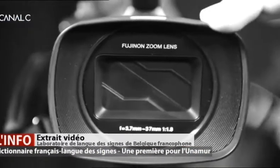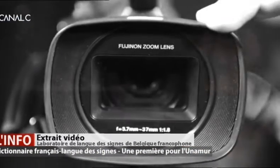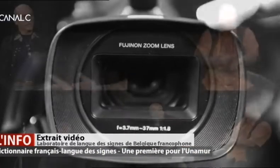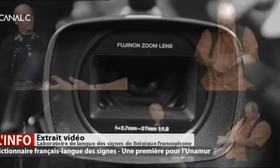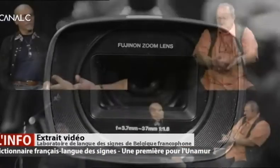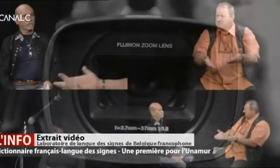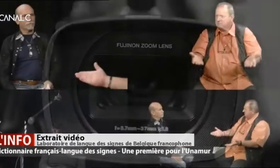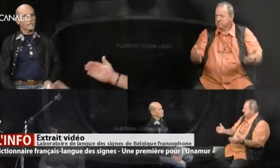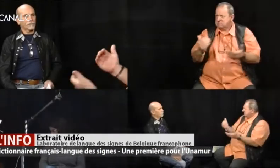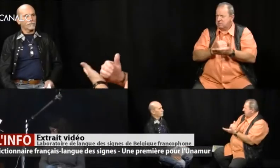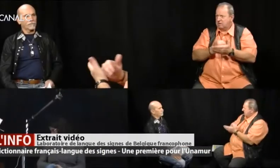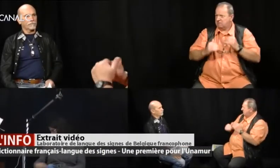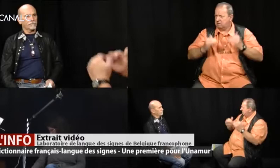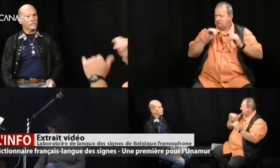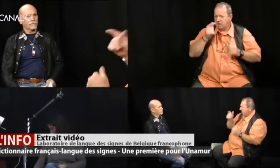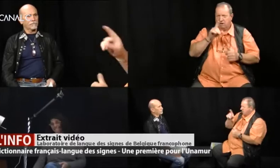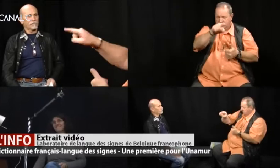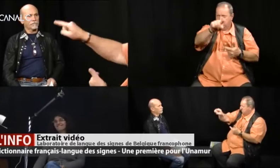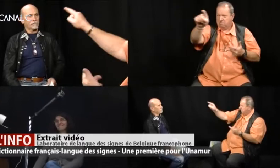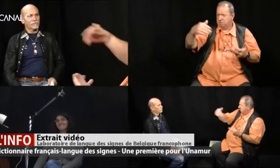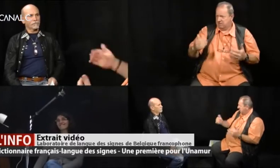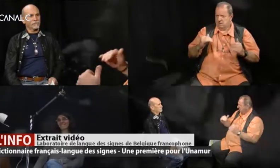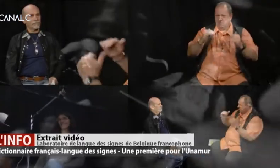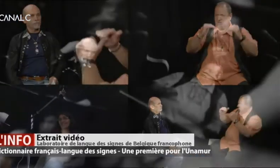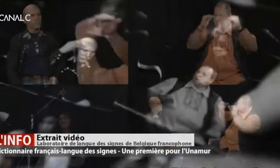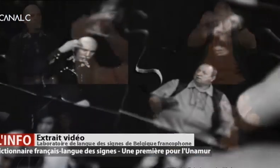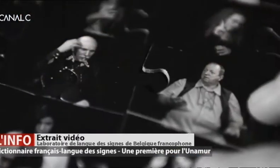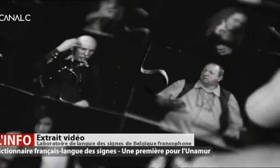Et voilà ce que ça donne. Les 100 locuteurs ont interprété à leur manière des mots, des